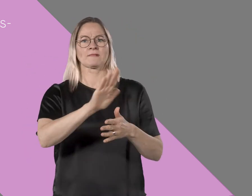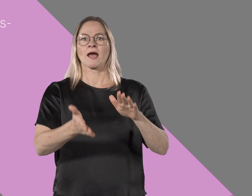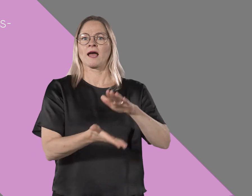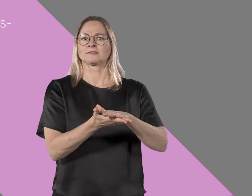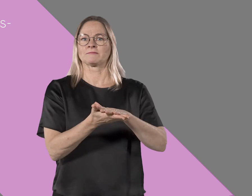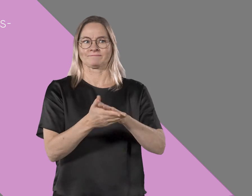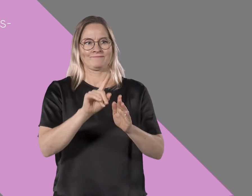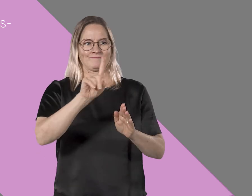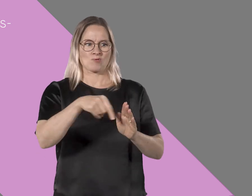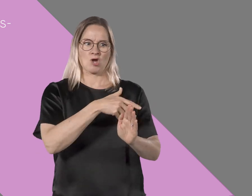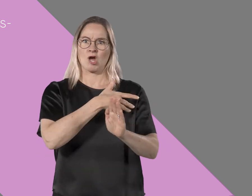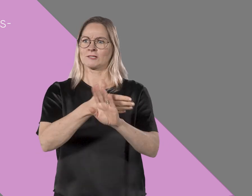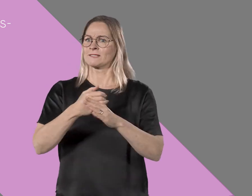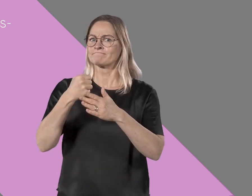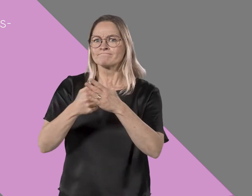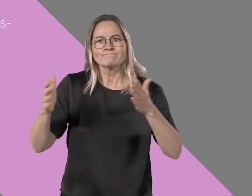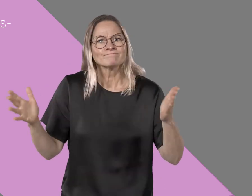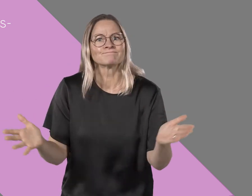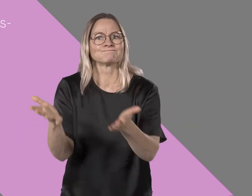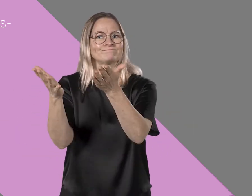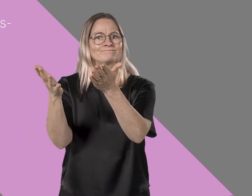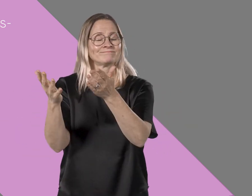asemaa kuluvana vuonna.